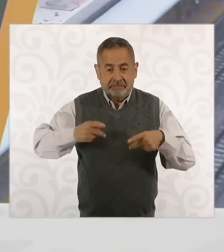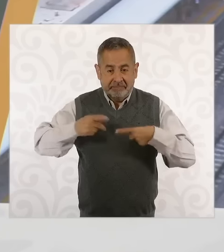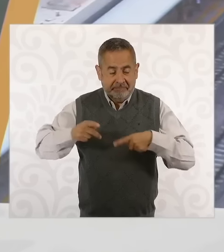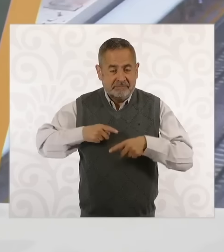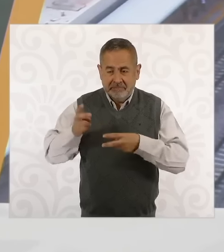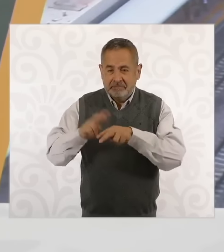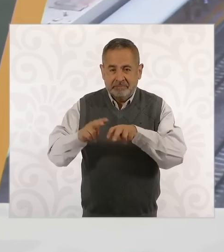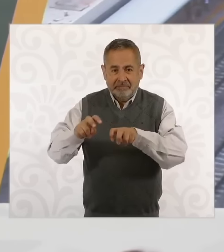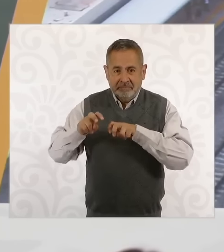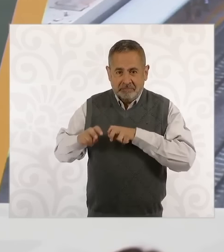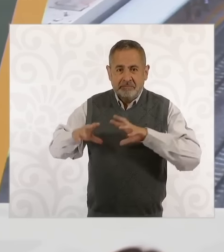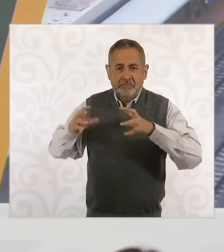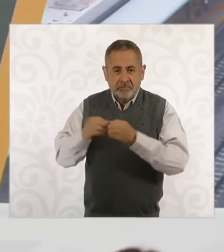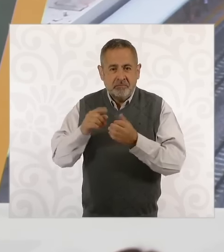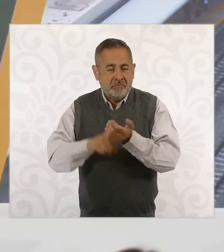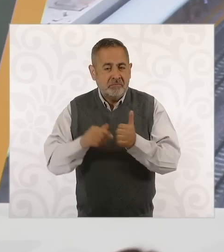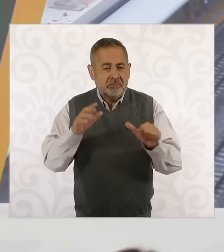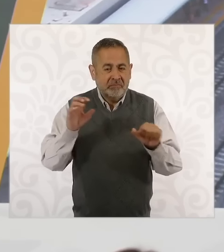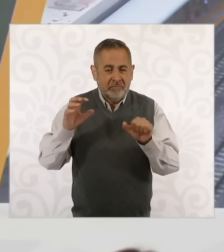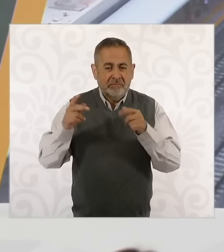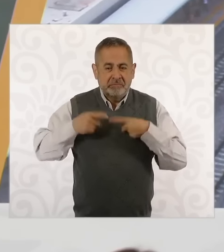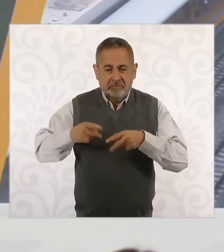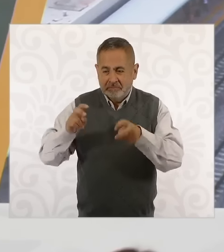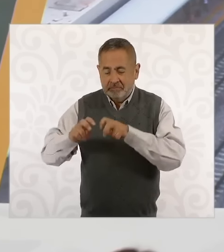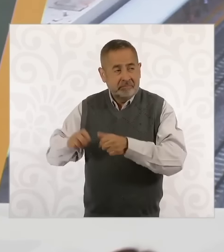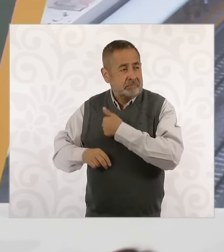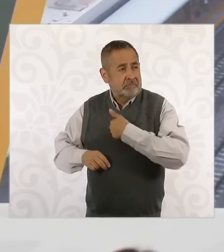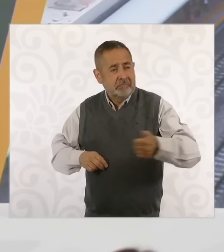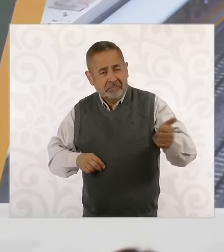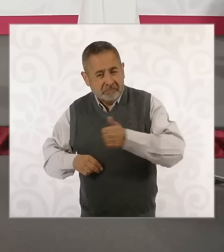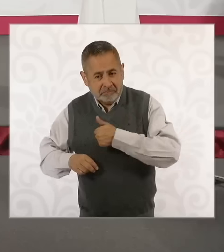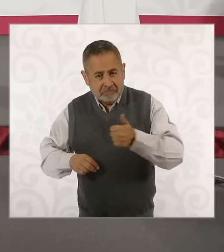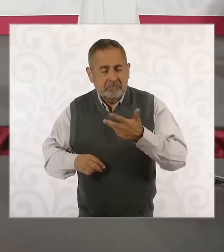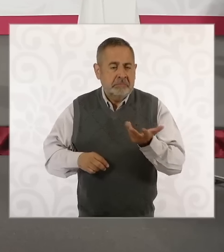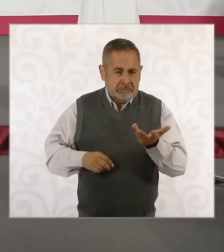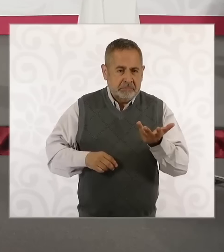600 pasajeros. Habrá tenescar un recorrido muy largo, eh, entonces tienen que tener asientos un